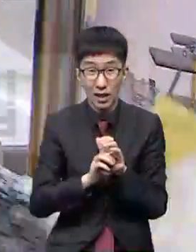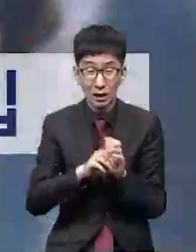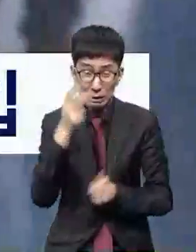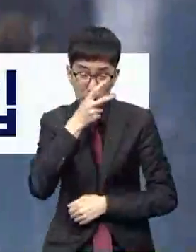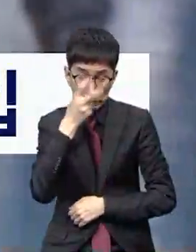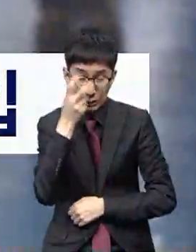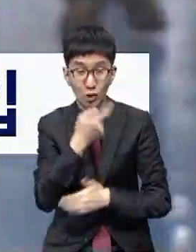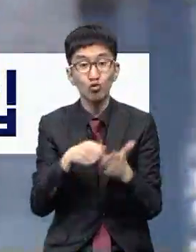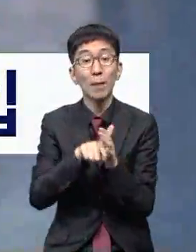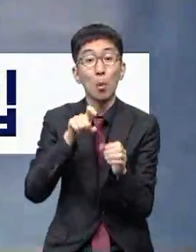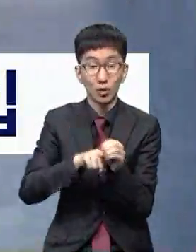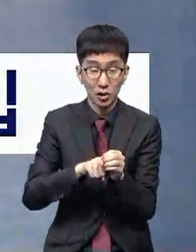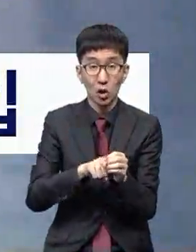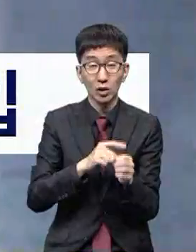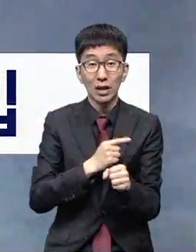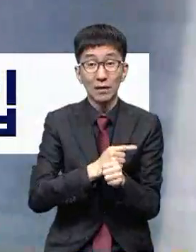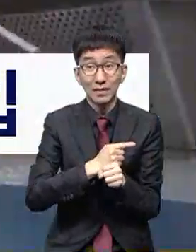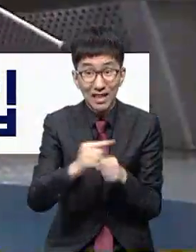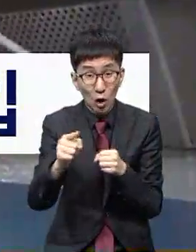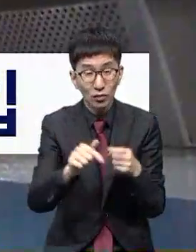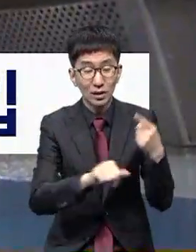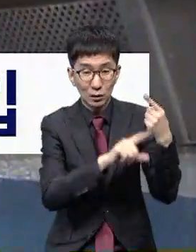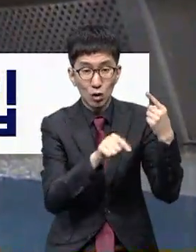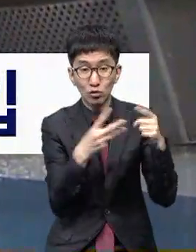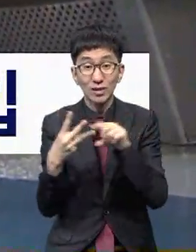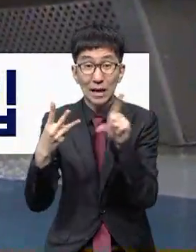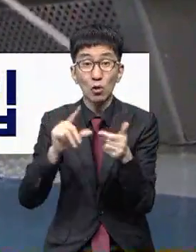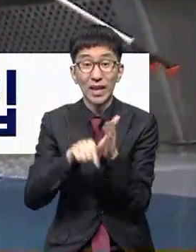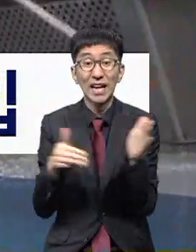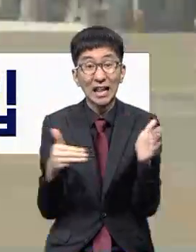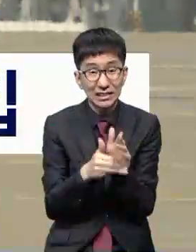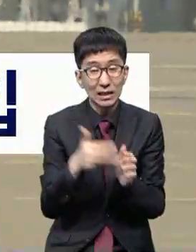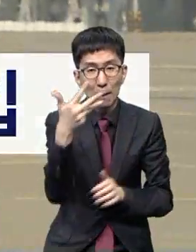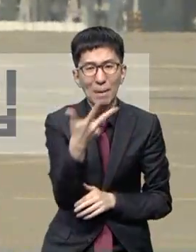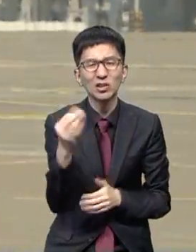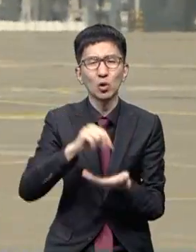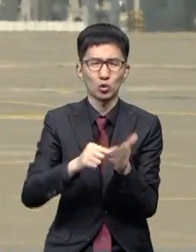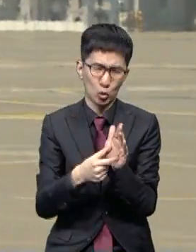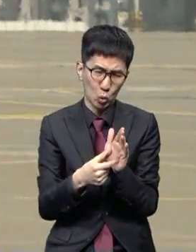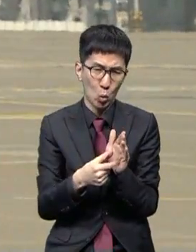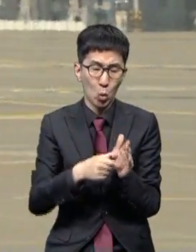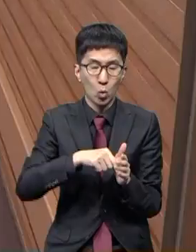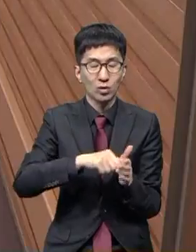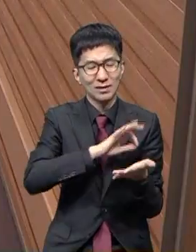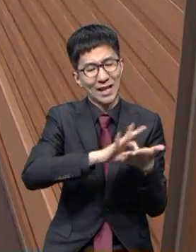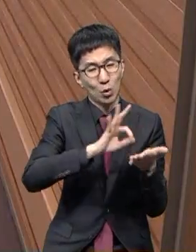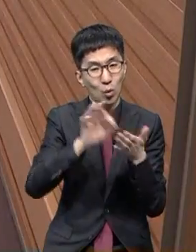(기자) 코로나 방역 강화에도 내년 1분기에만 8천억 원이 추가로 투입됩니다. 영국발 변이 바이러스의 국내 유입을